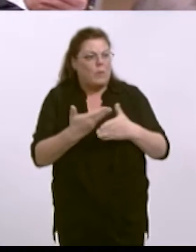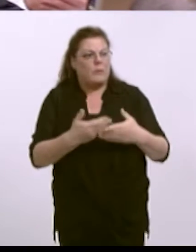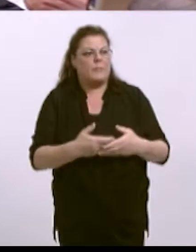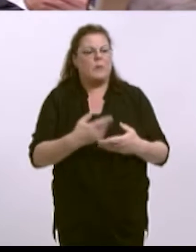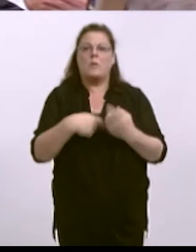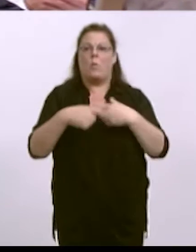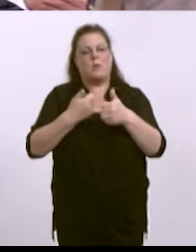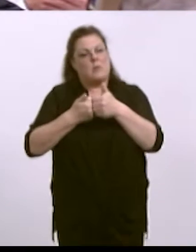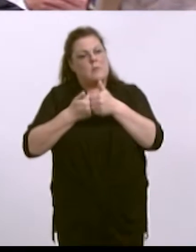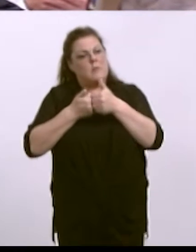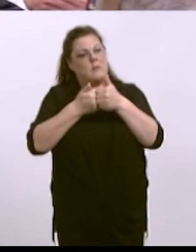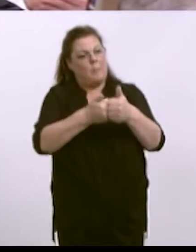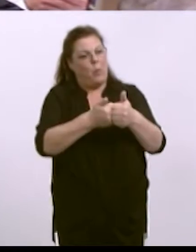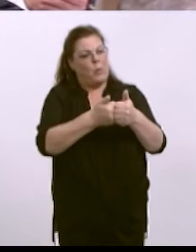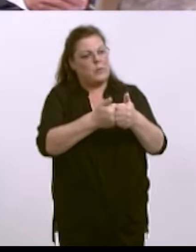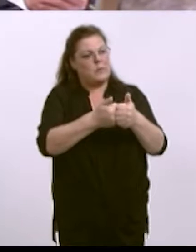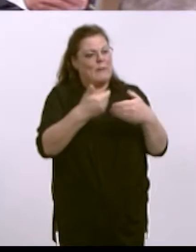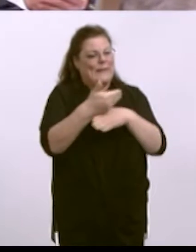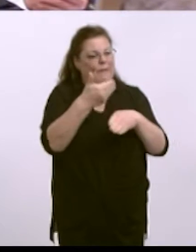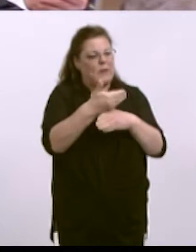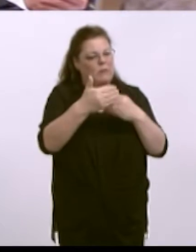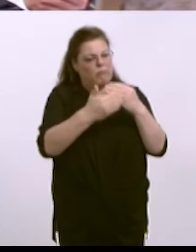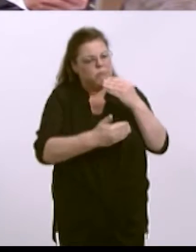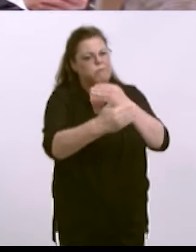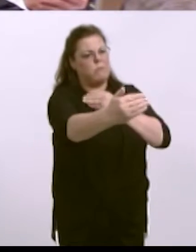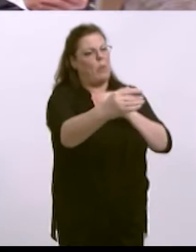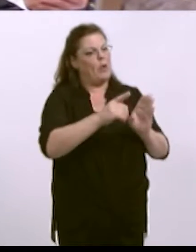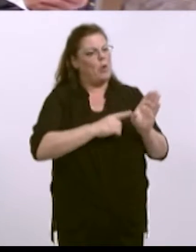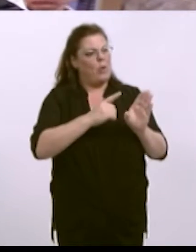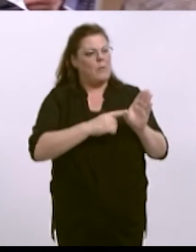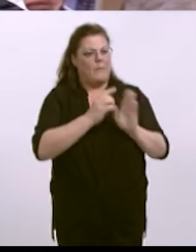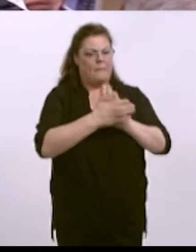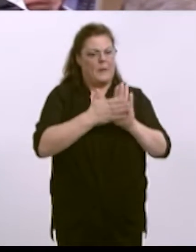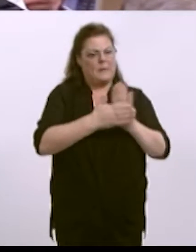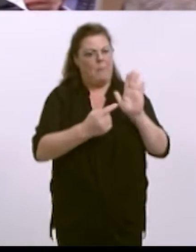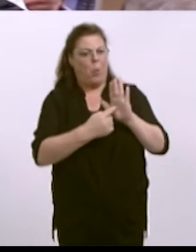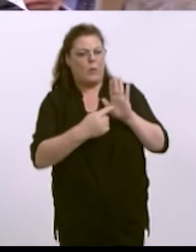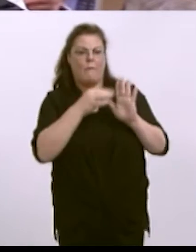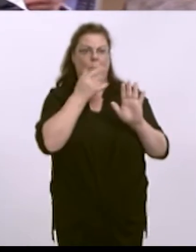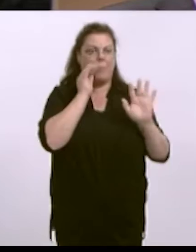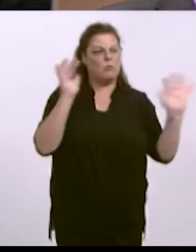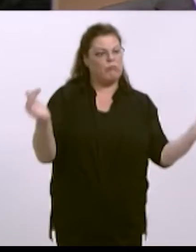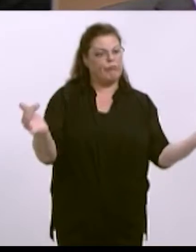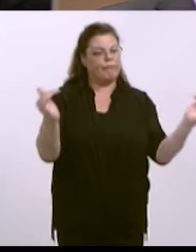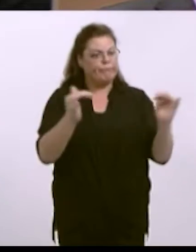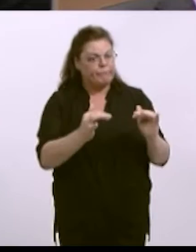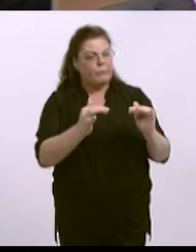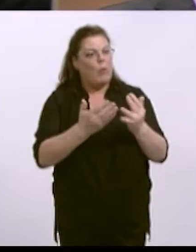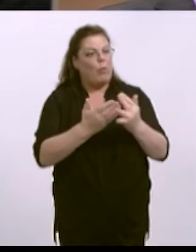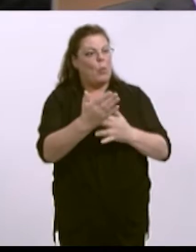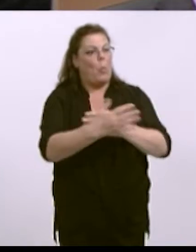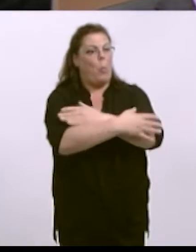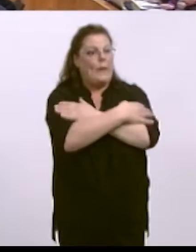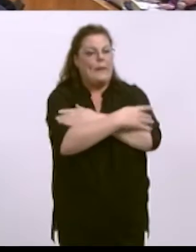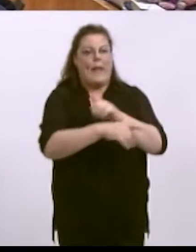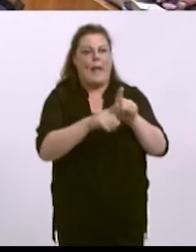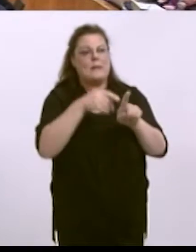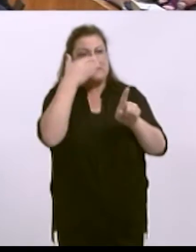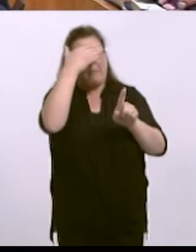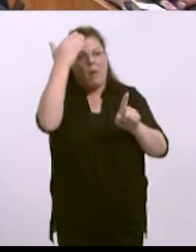gweithgareddau ar gael ar draws y flwyddyn er mwyn tynnu pobl i mewn yn y gaeaf a hefyd